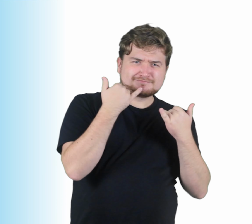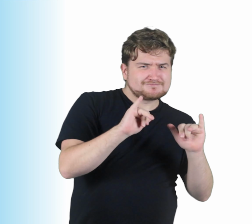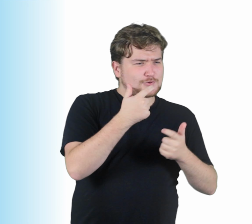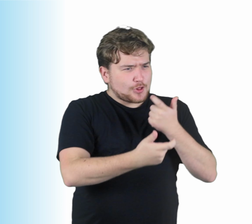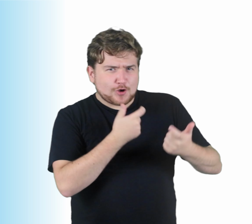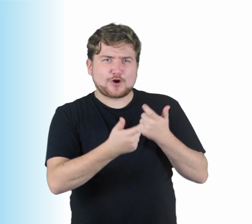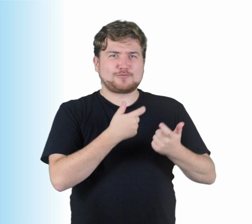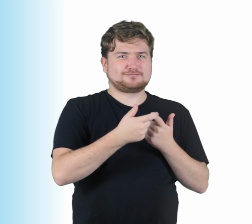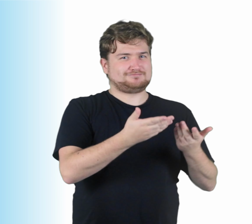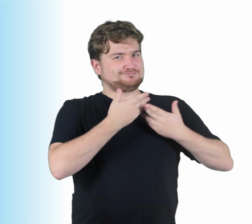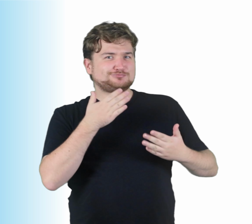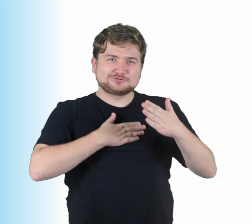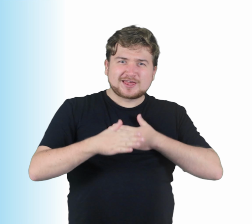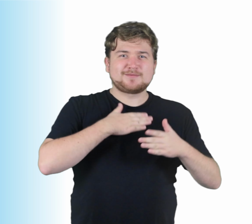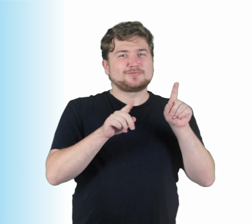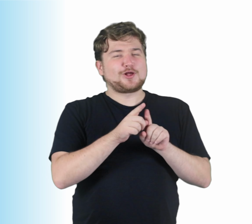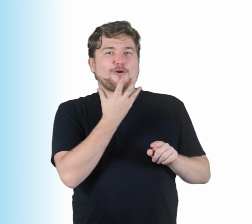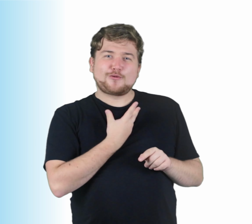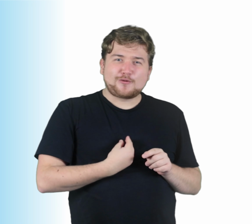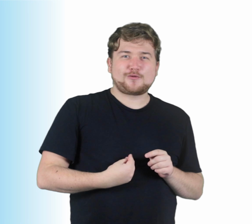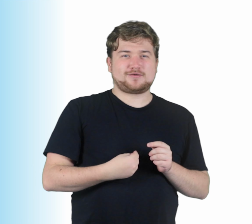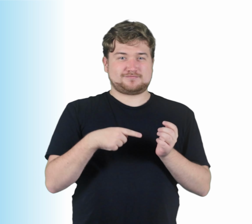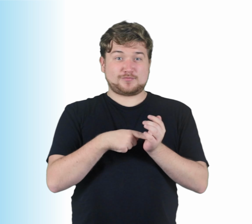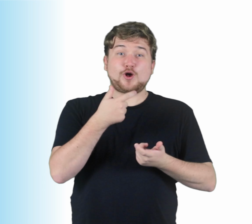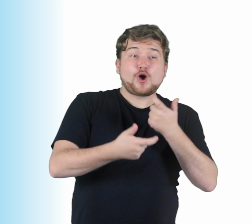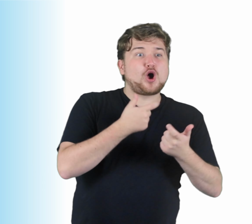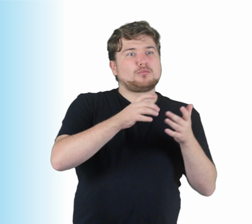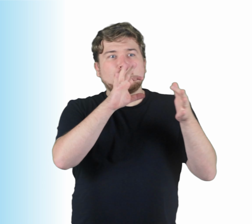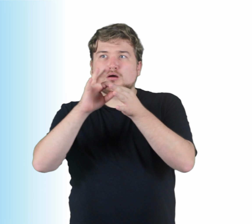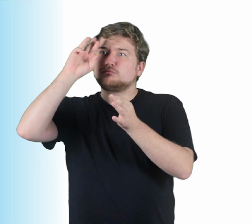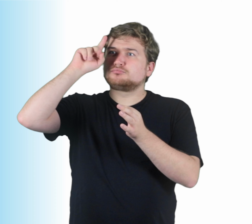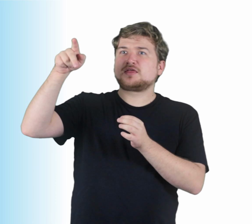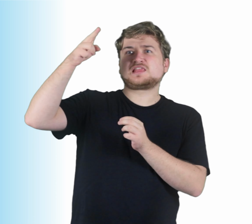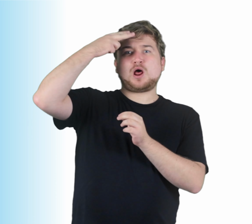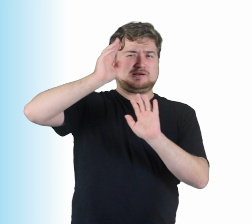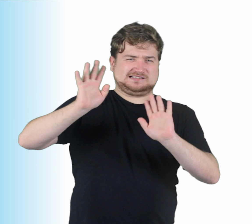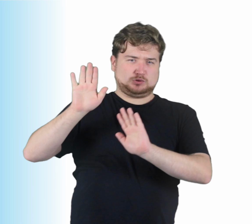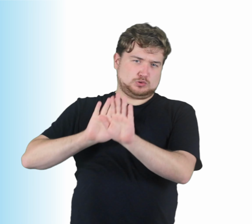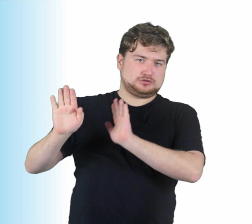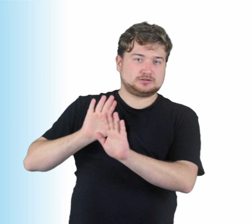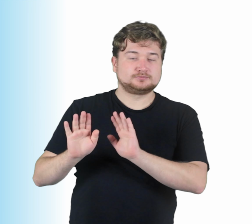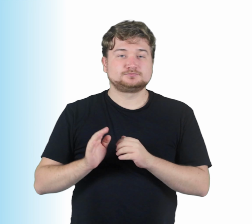oraz zapewni przyjemność i wytchnienie. Najlepiej, aby to była czynność, która nie kojarzy się z przeżytą traumą.